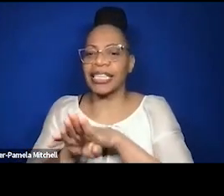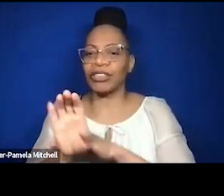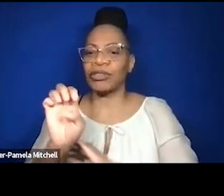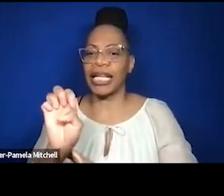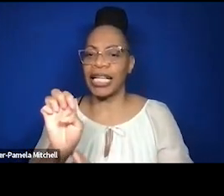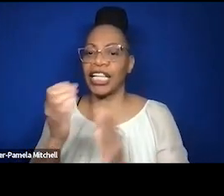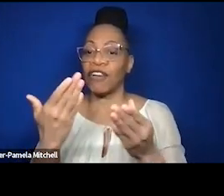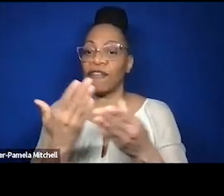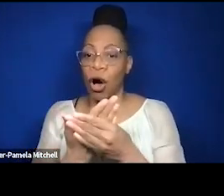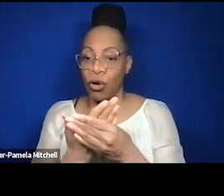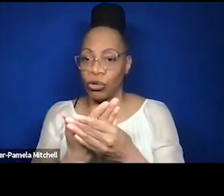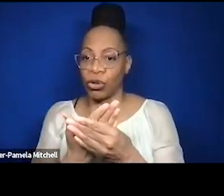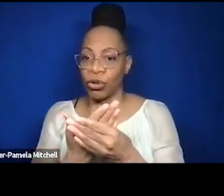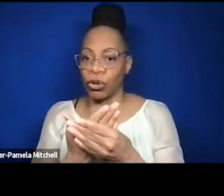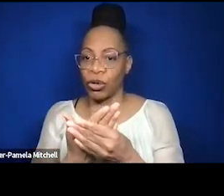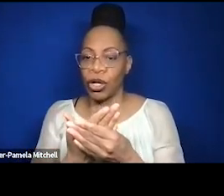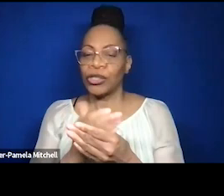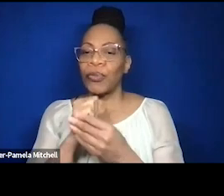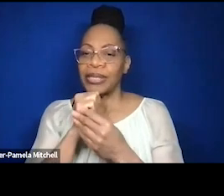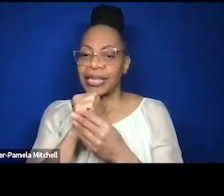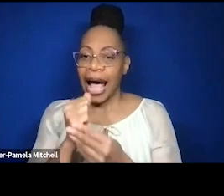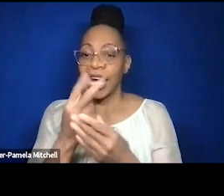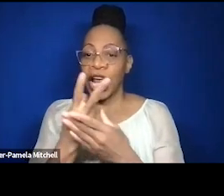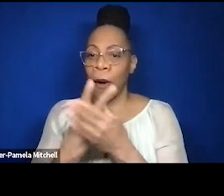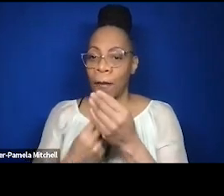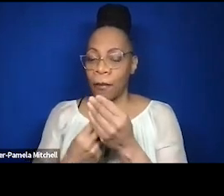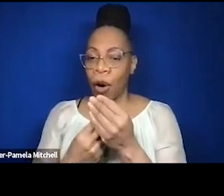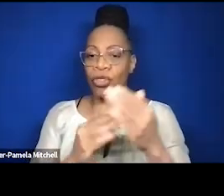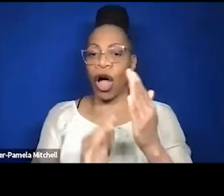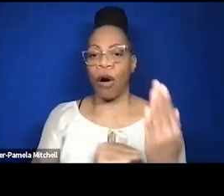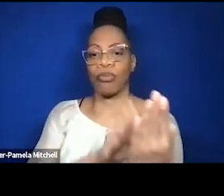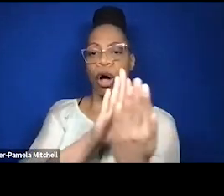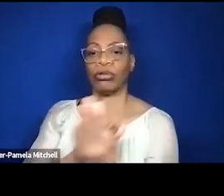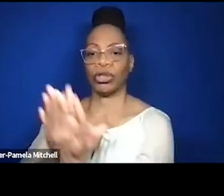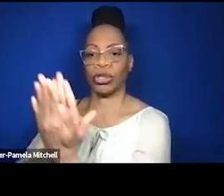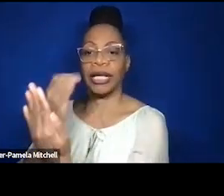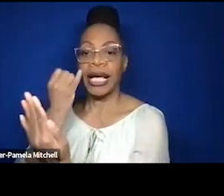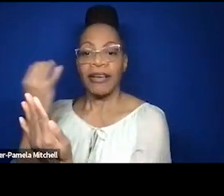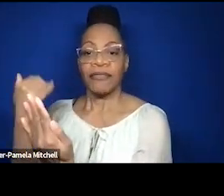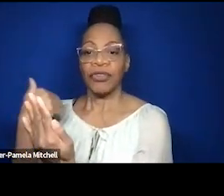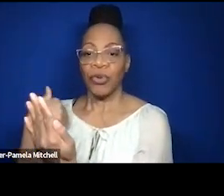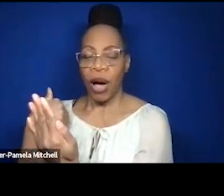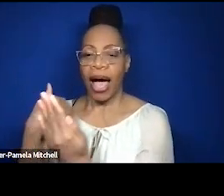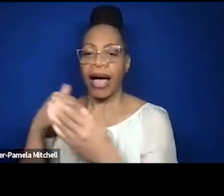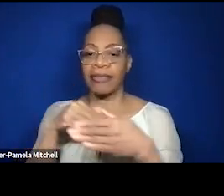por lo que no va en ambas direcciones con ese acceso. Si tienen acceso a la eFolder, pueden obtener acceso a ERE.